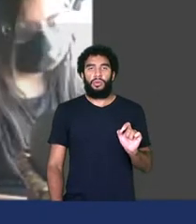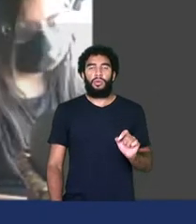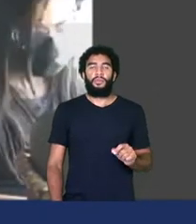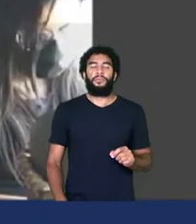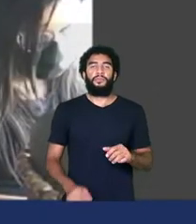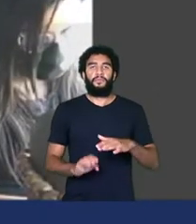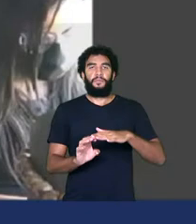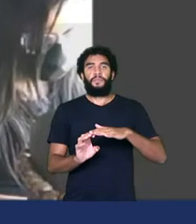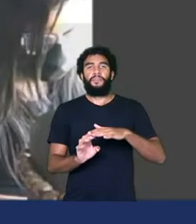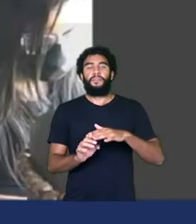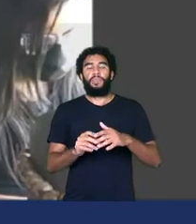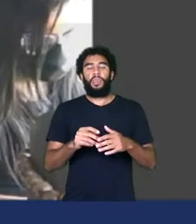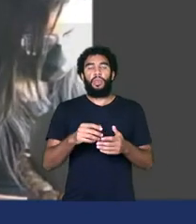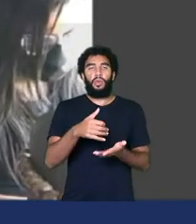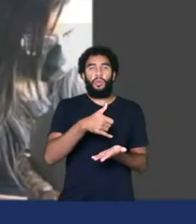TRAZ PREOCUPAÇÃO É O PETRÓ